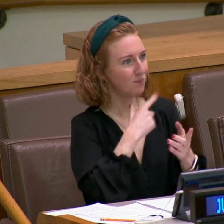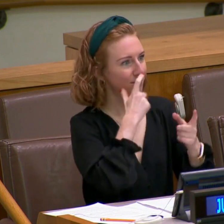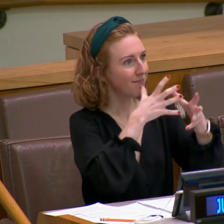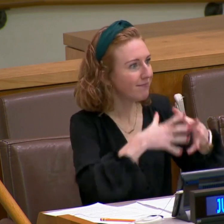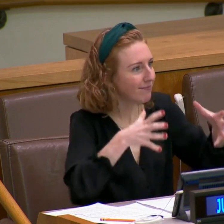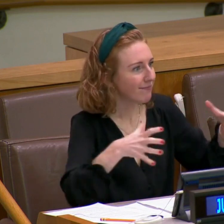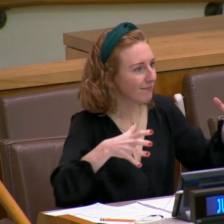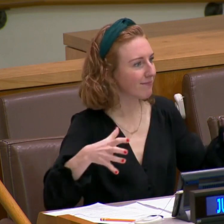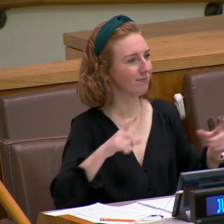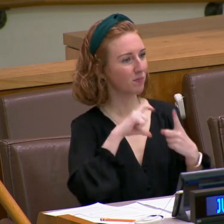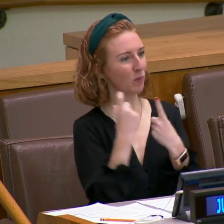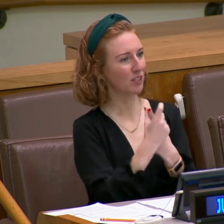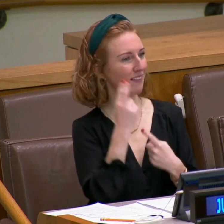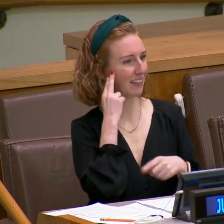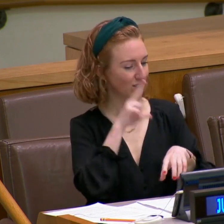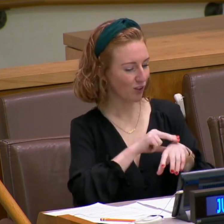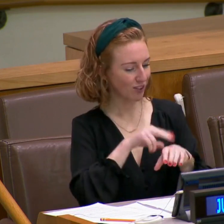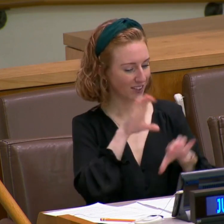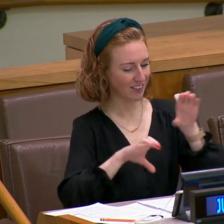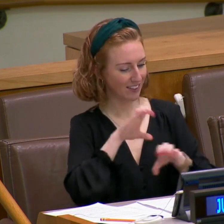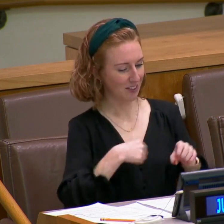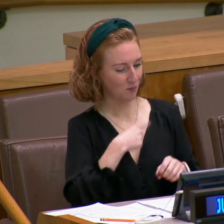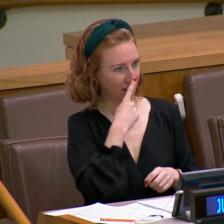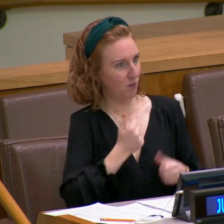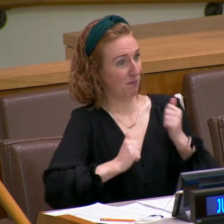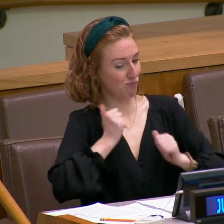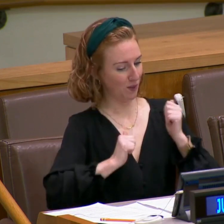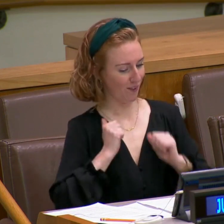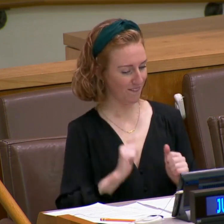podremos construir una comunidad grande de doctores y científicos sordos de los que